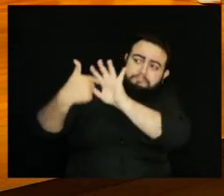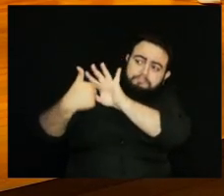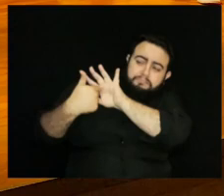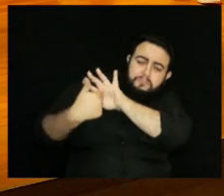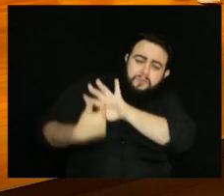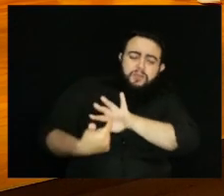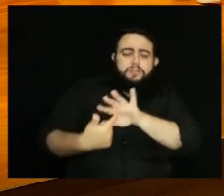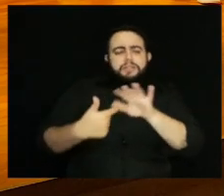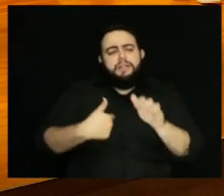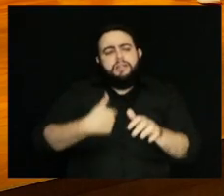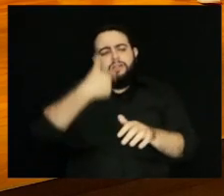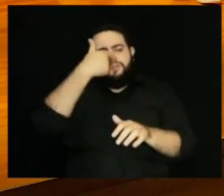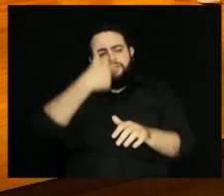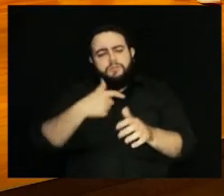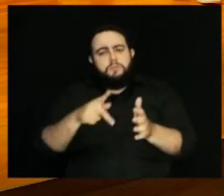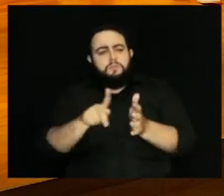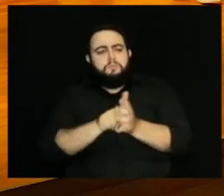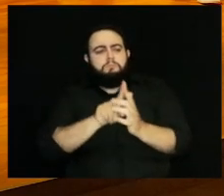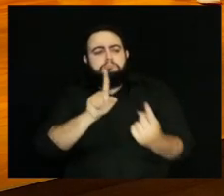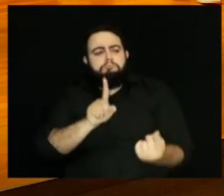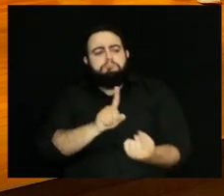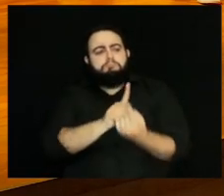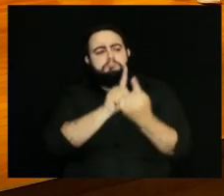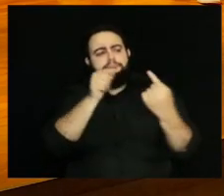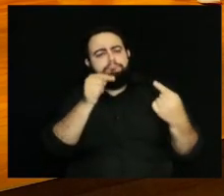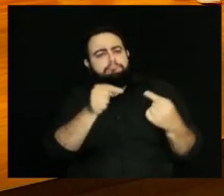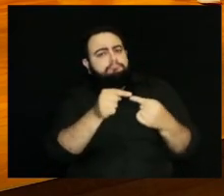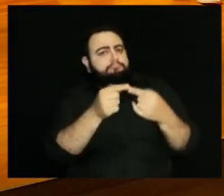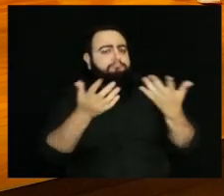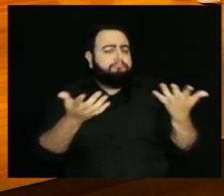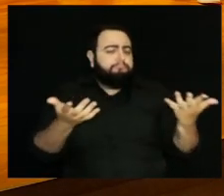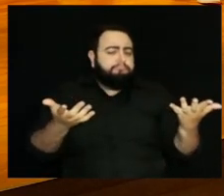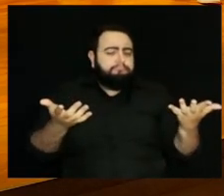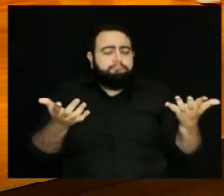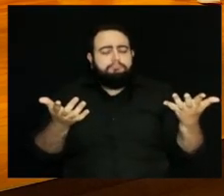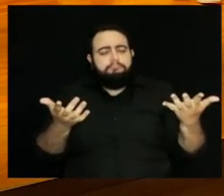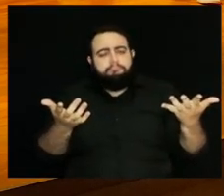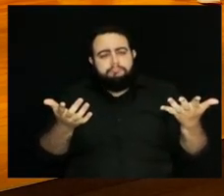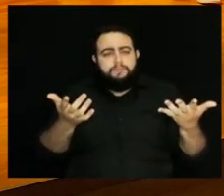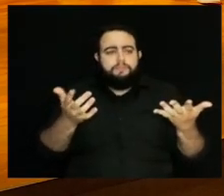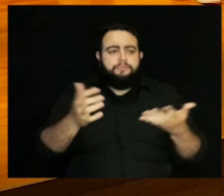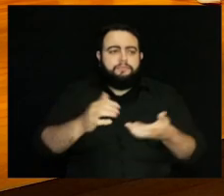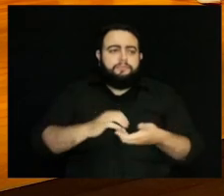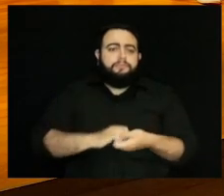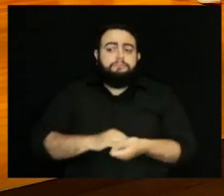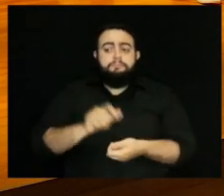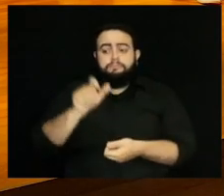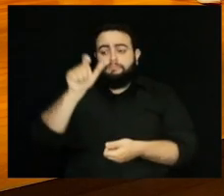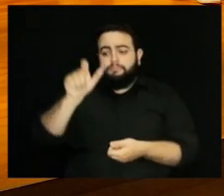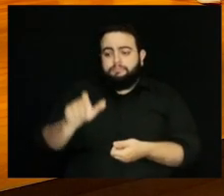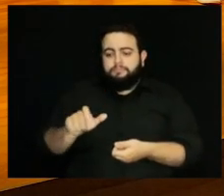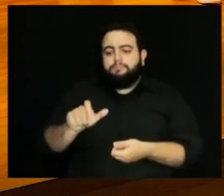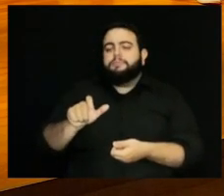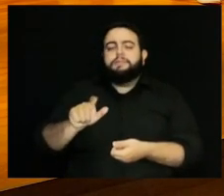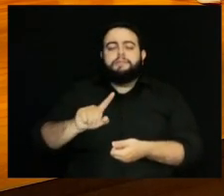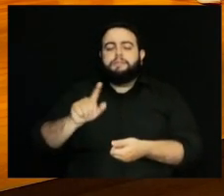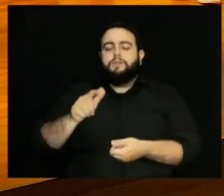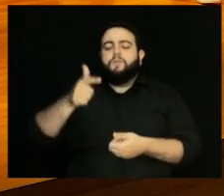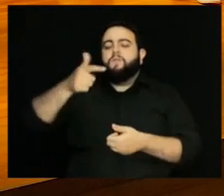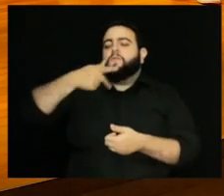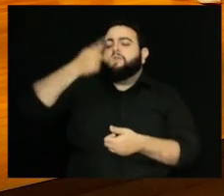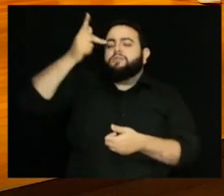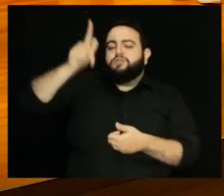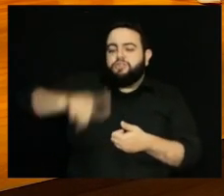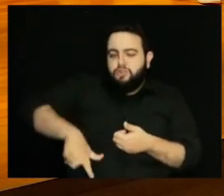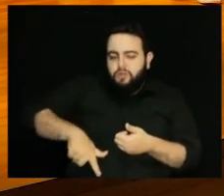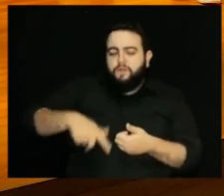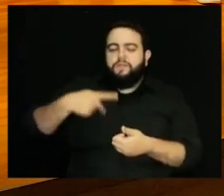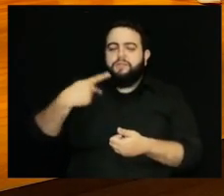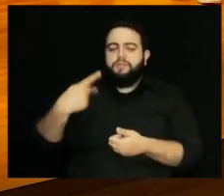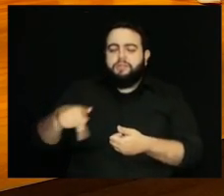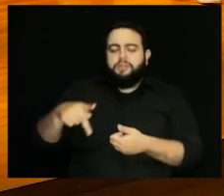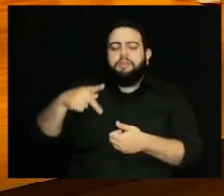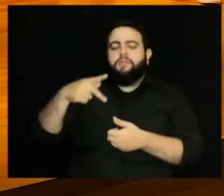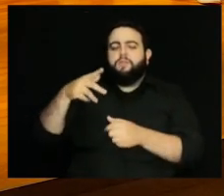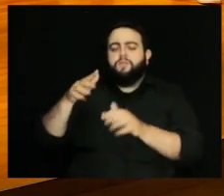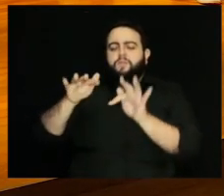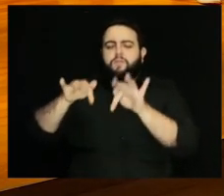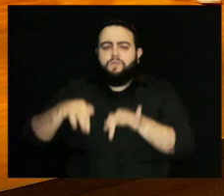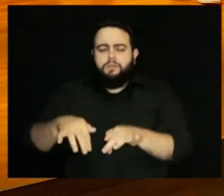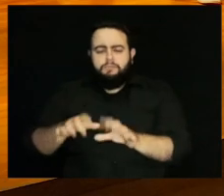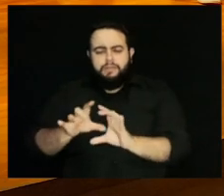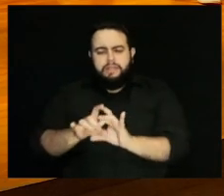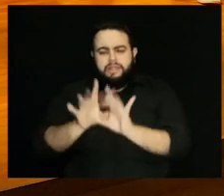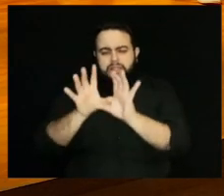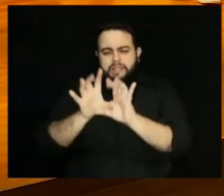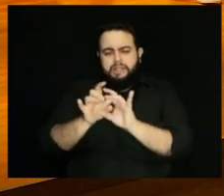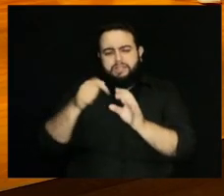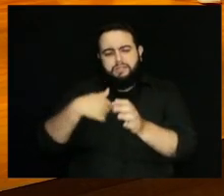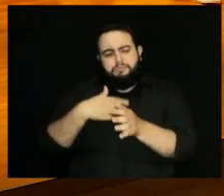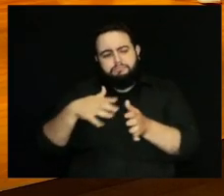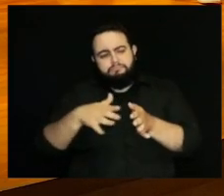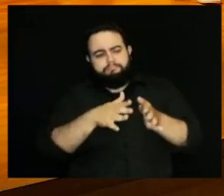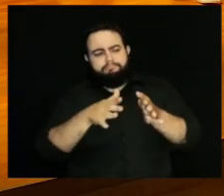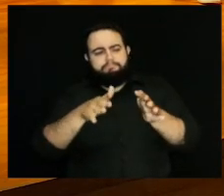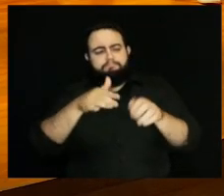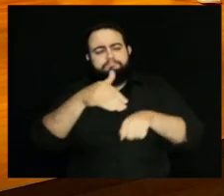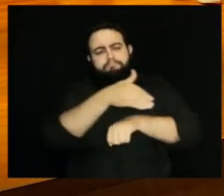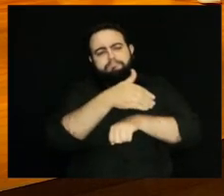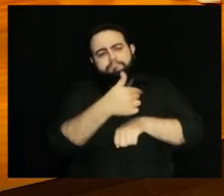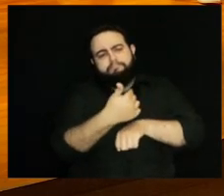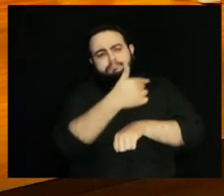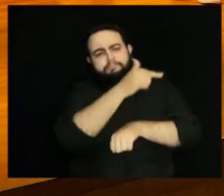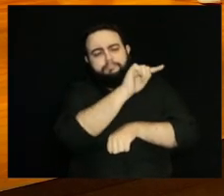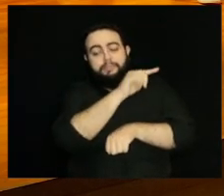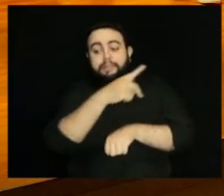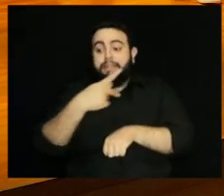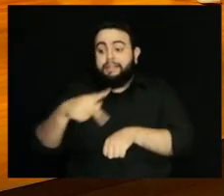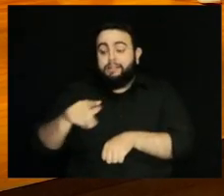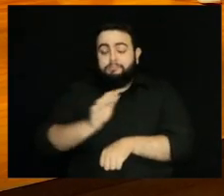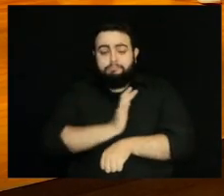serei de alguém. Ó columbina não repete o teu fim, de deixar Pierrot por um Arlequim. No teu coração